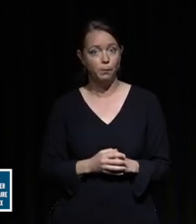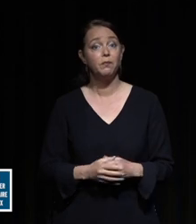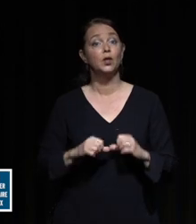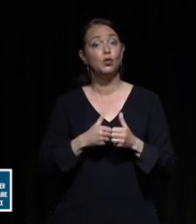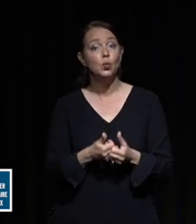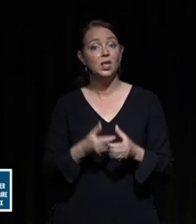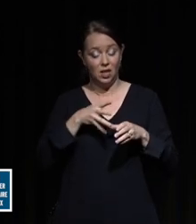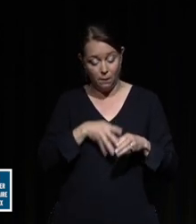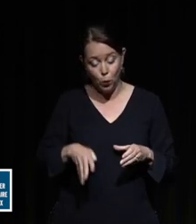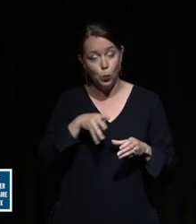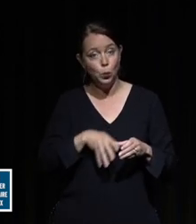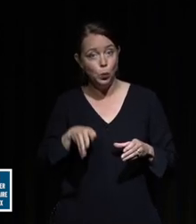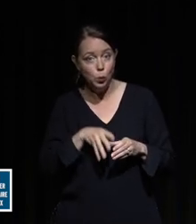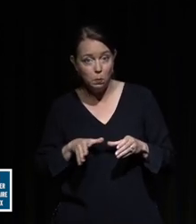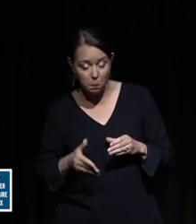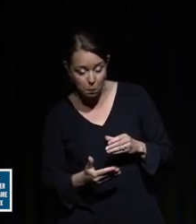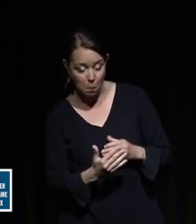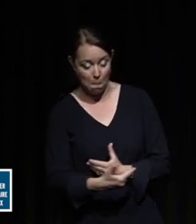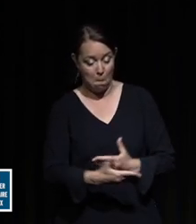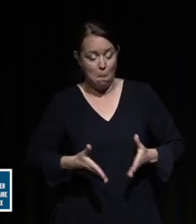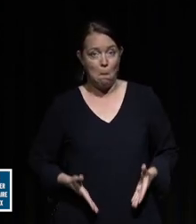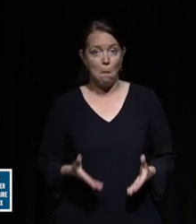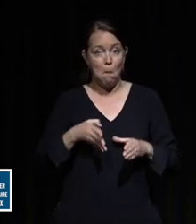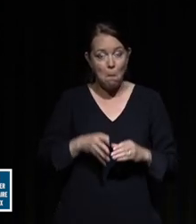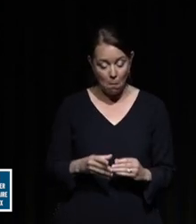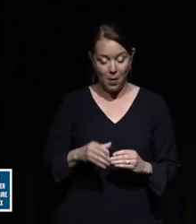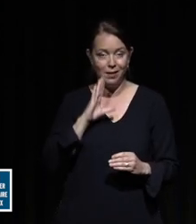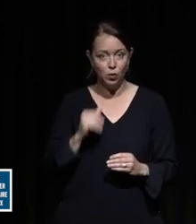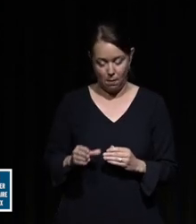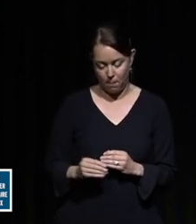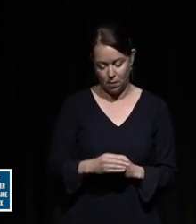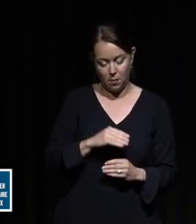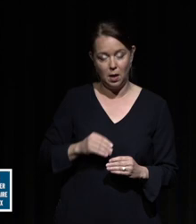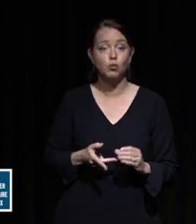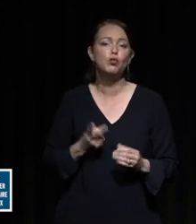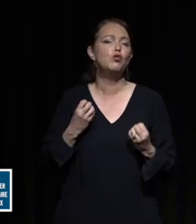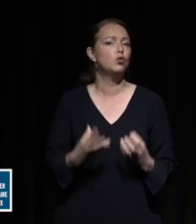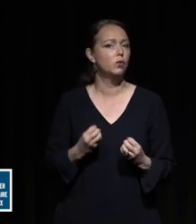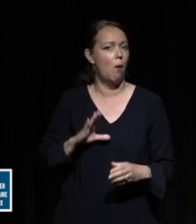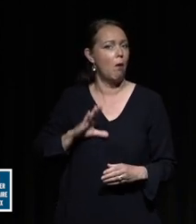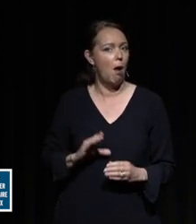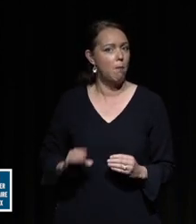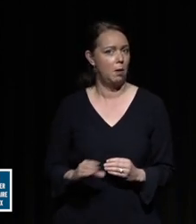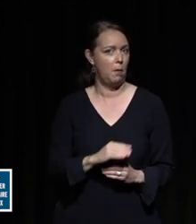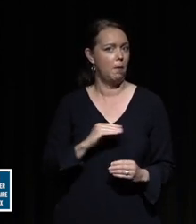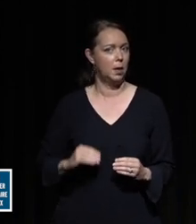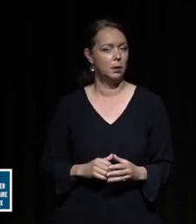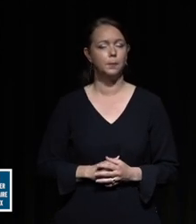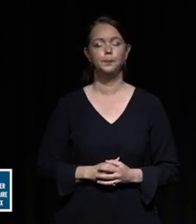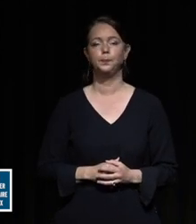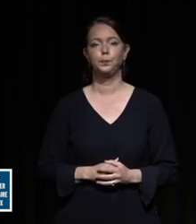les zones déclive qui explique les localisations principal de l'endométriose alors cette maladie